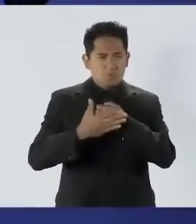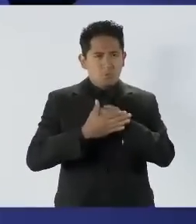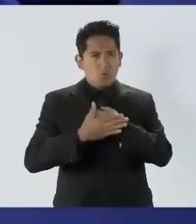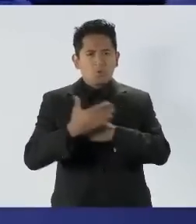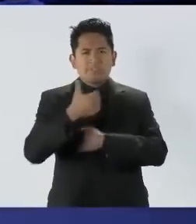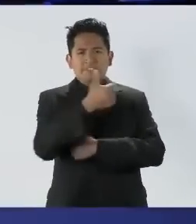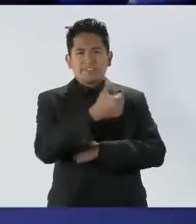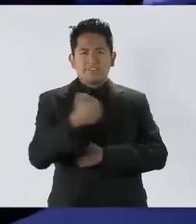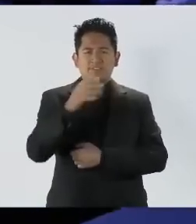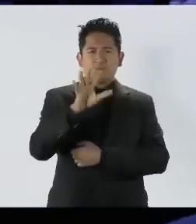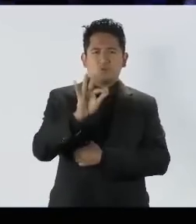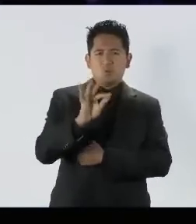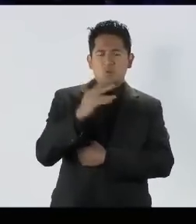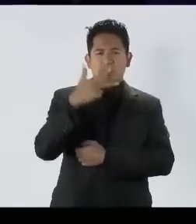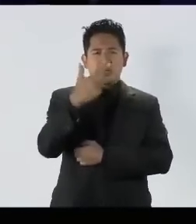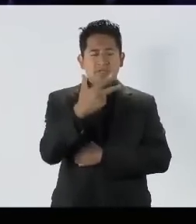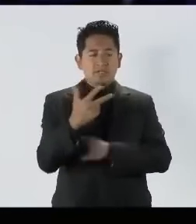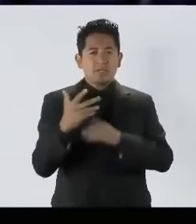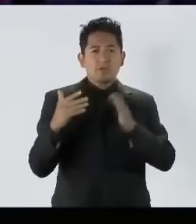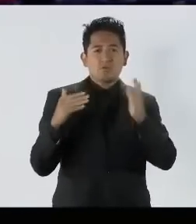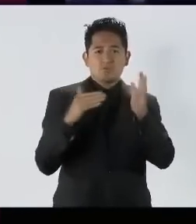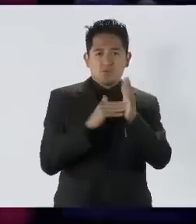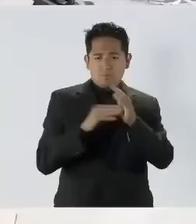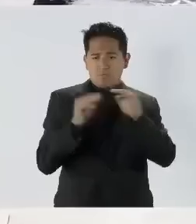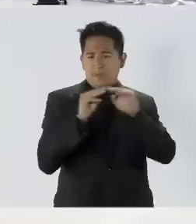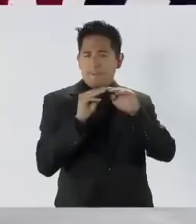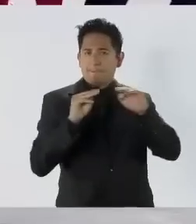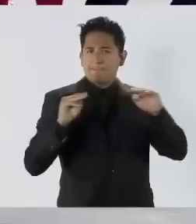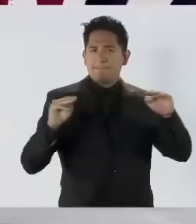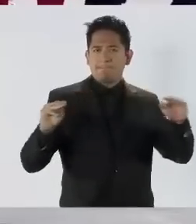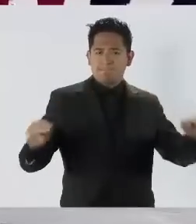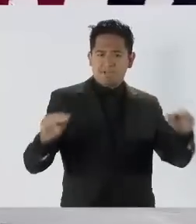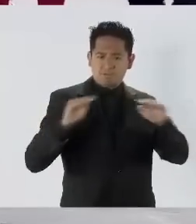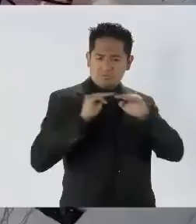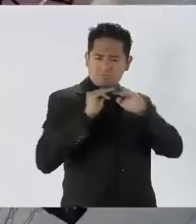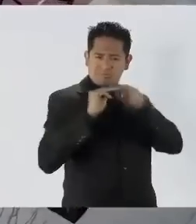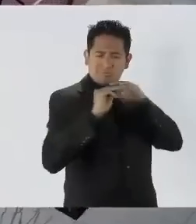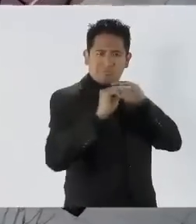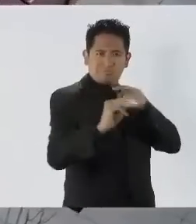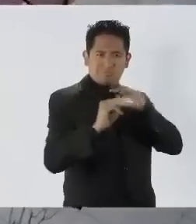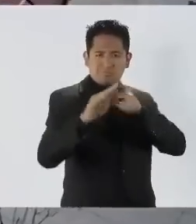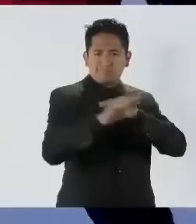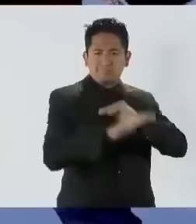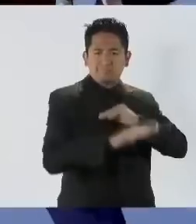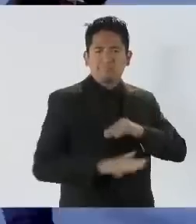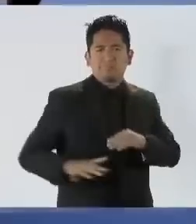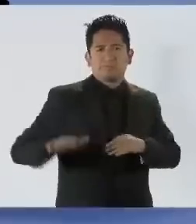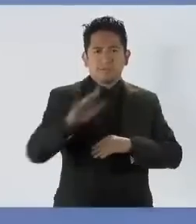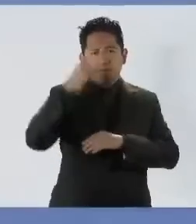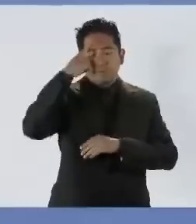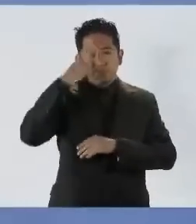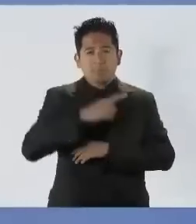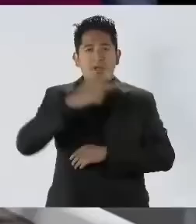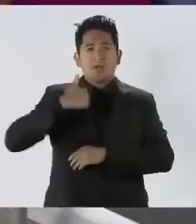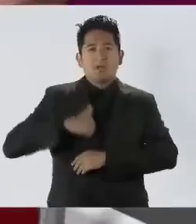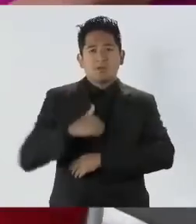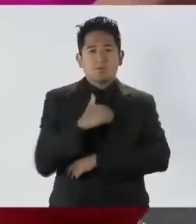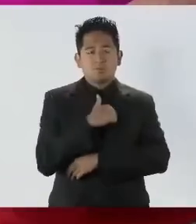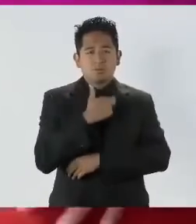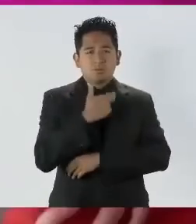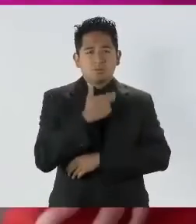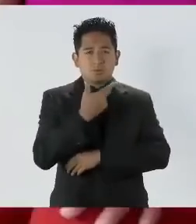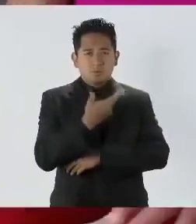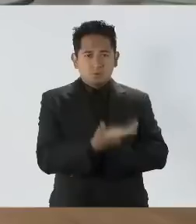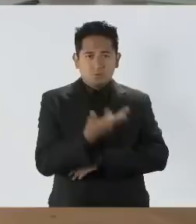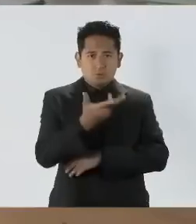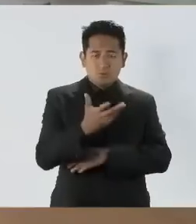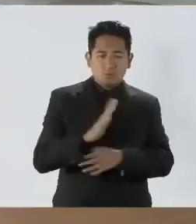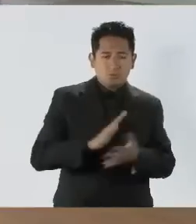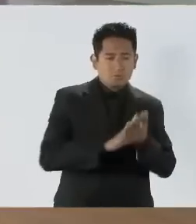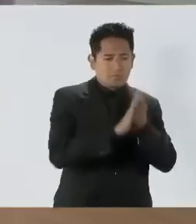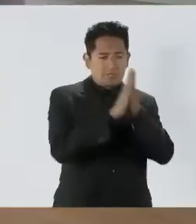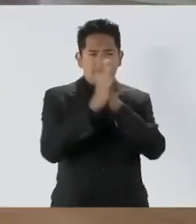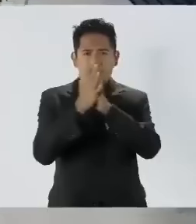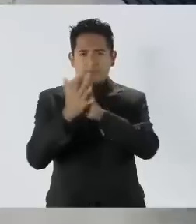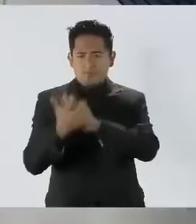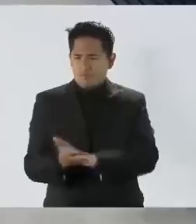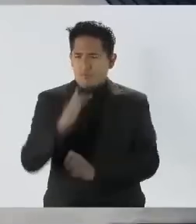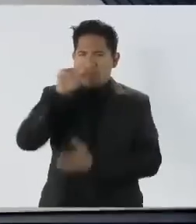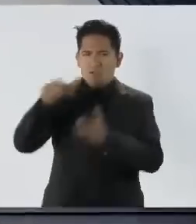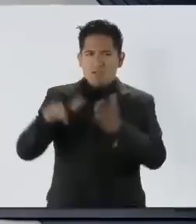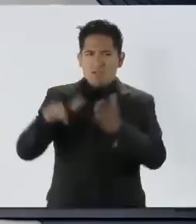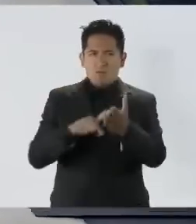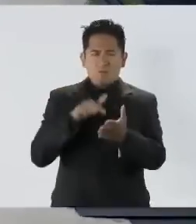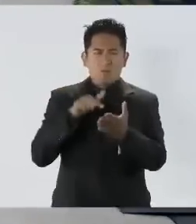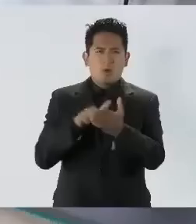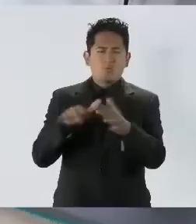48,000 m cu de superficie para transformarlos en equipamientos de primer nivel para asegurar un